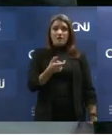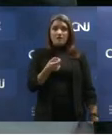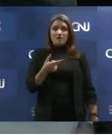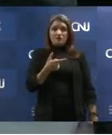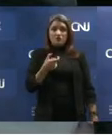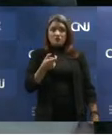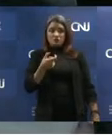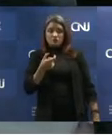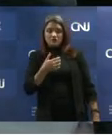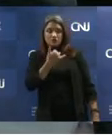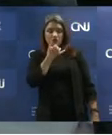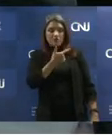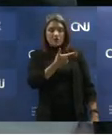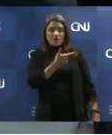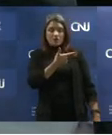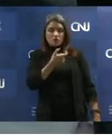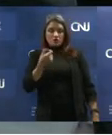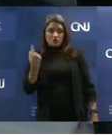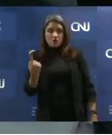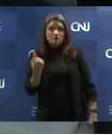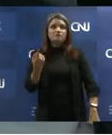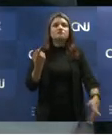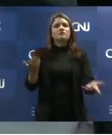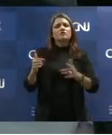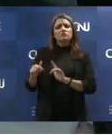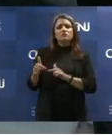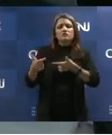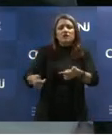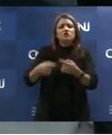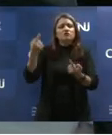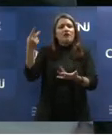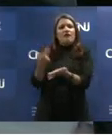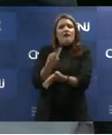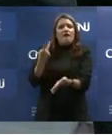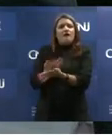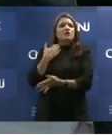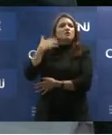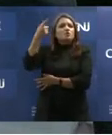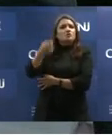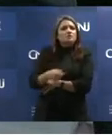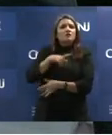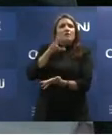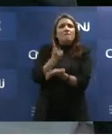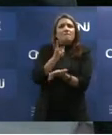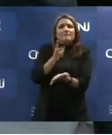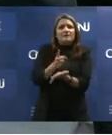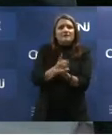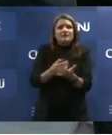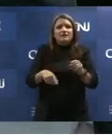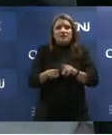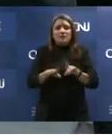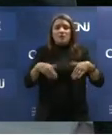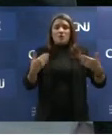supostamente praticadas pelo juiz terem sido perpetradas enquanto a frente da Vara de Execuções Penais de Manaus, juiz